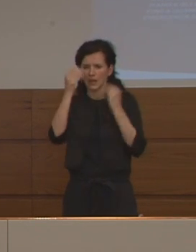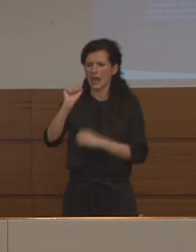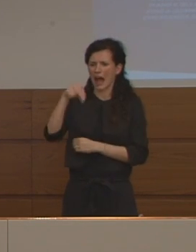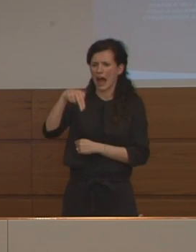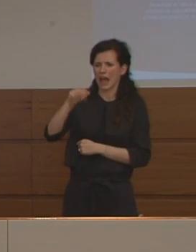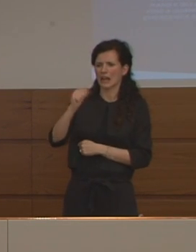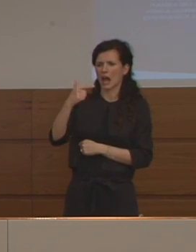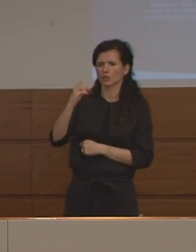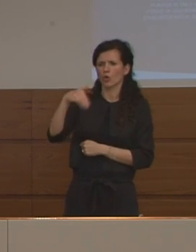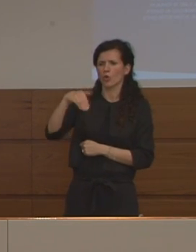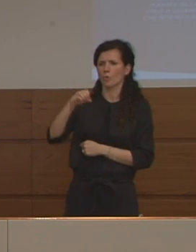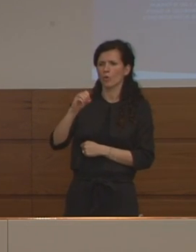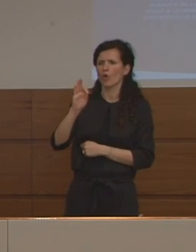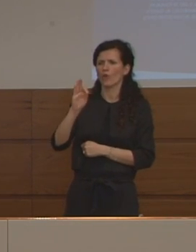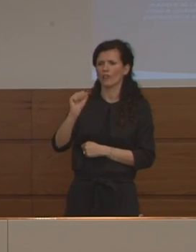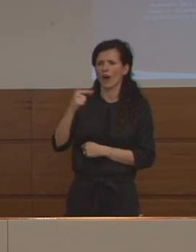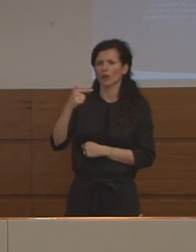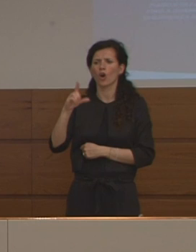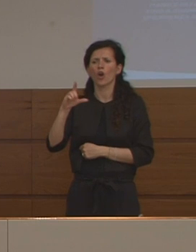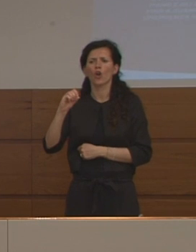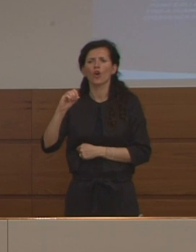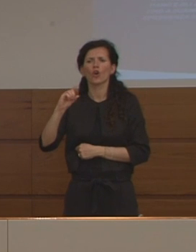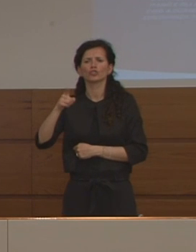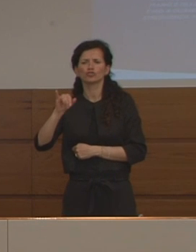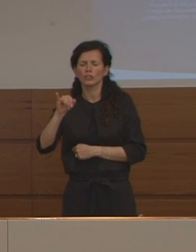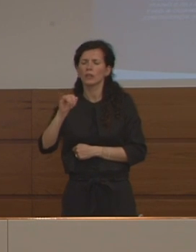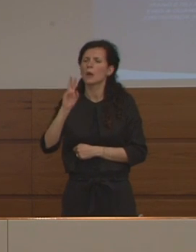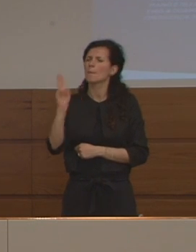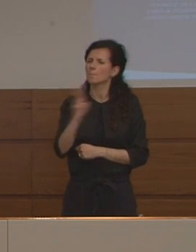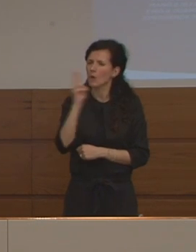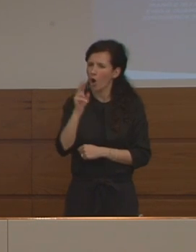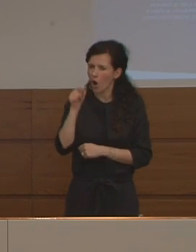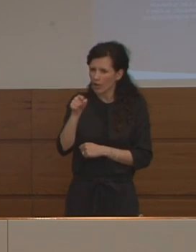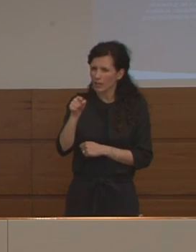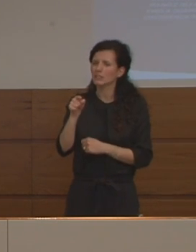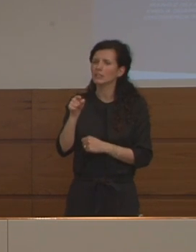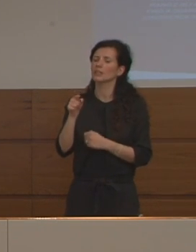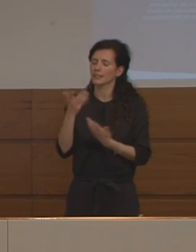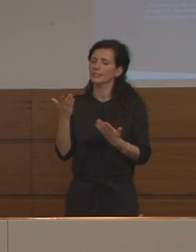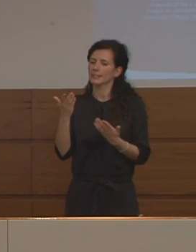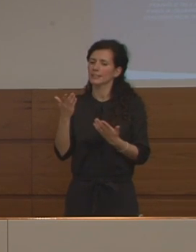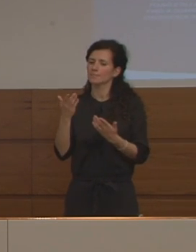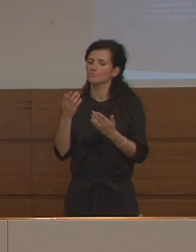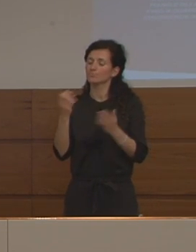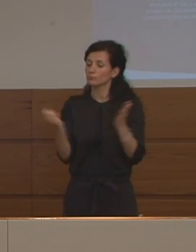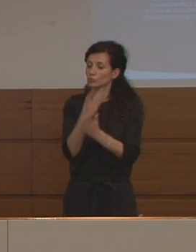dicono: "le morti vengono, sono causate anche dal fatto che gli alveoli - mi